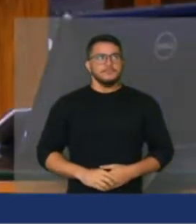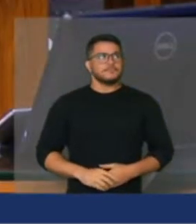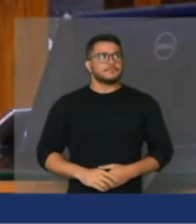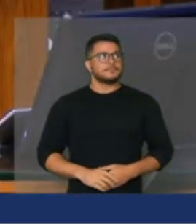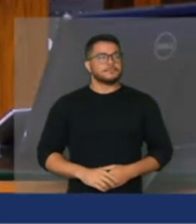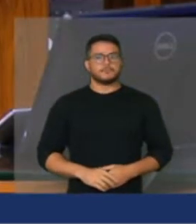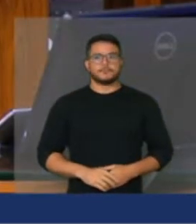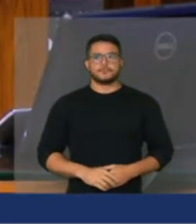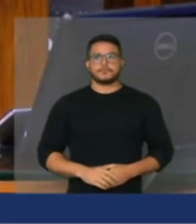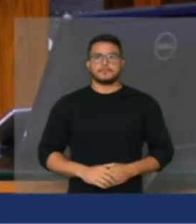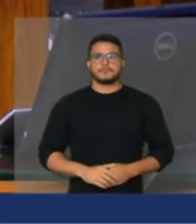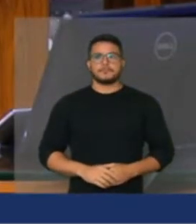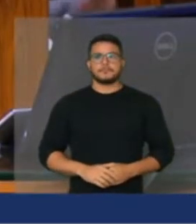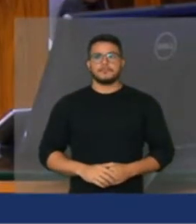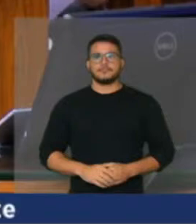PRESIDENTE, O POVO BRASILEIRO